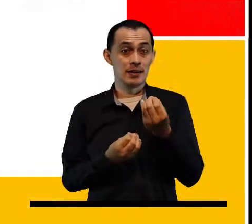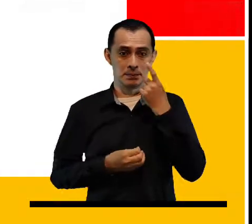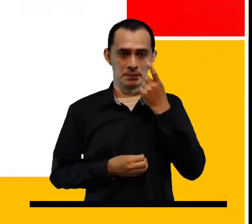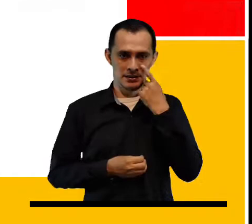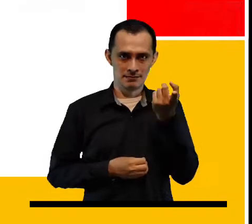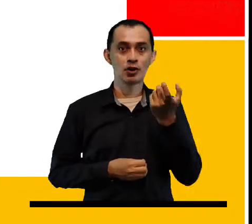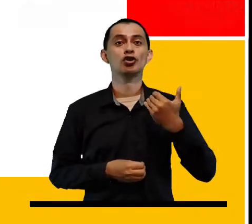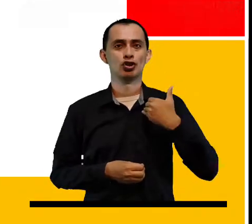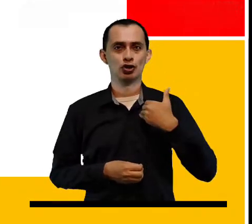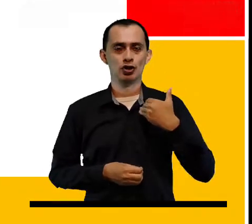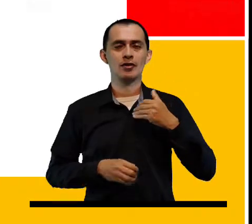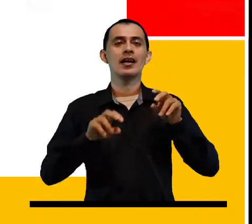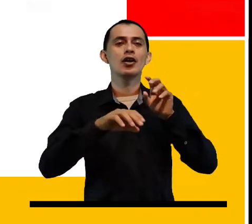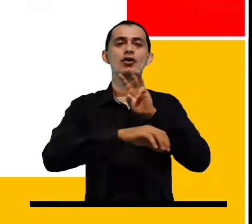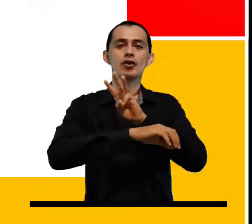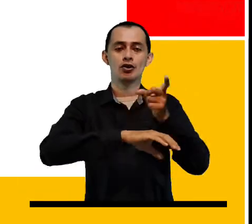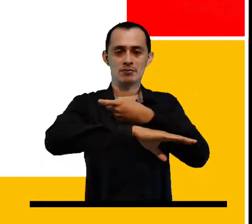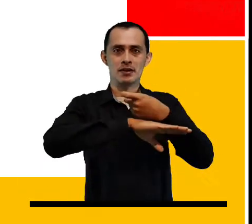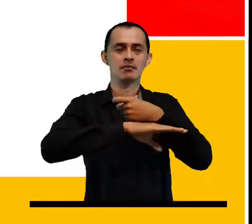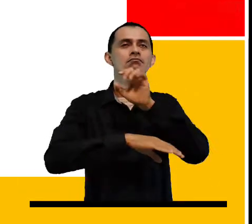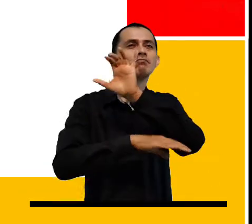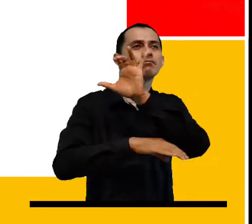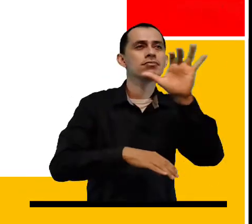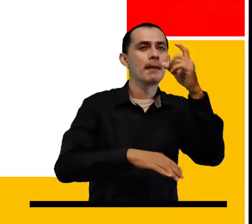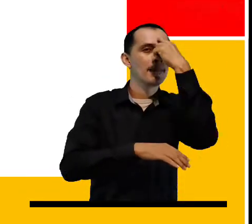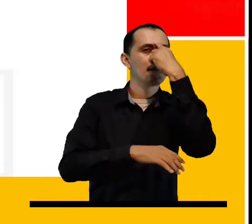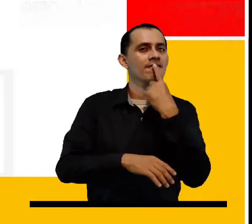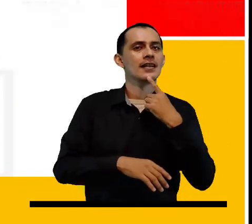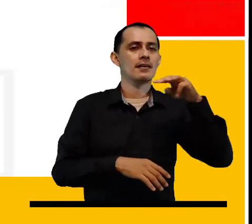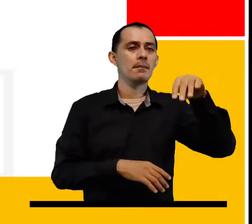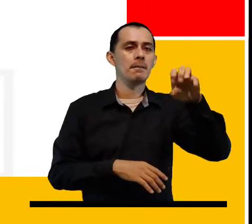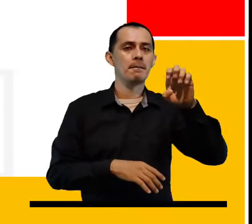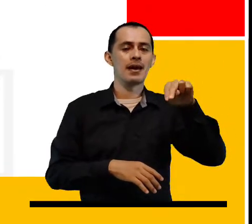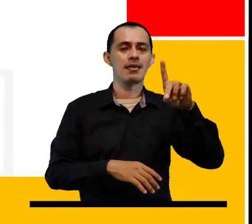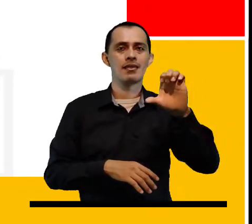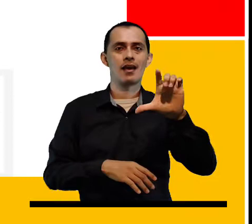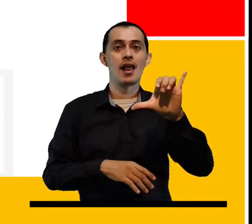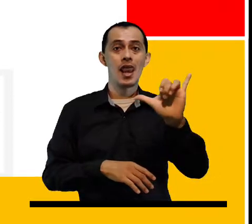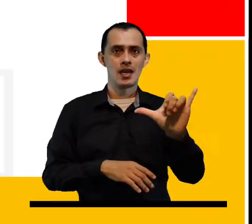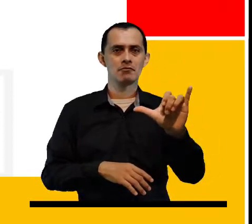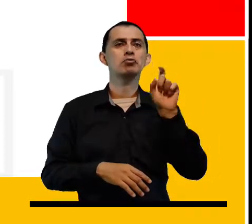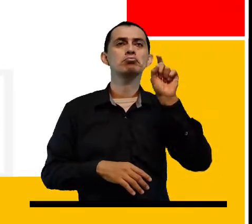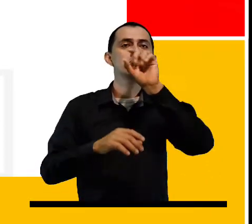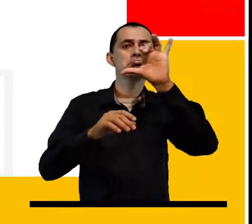la primera opción que les ofrece la página de Internet; ahí se encontrarán con un tutorial